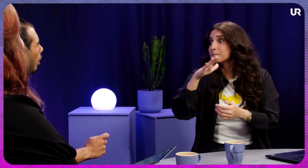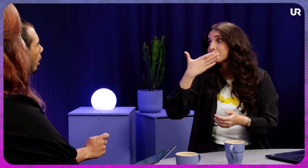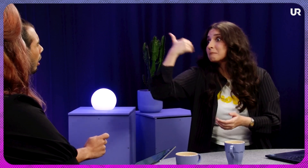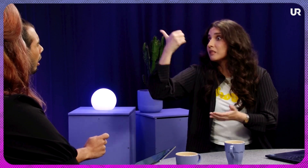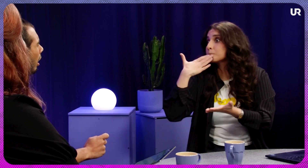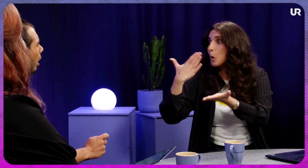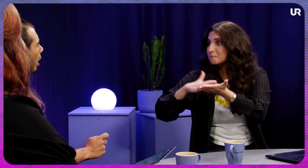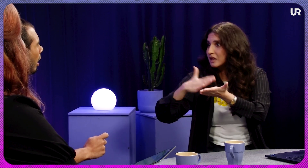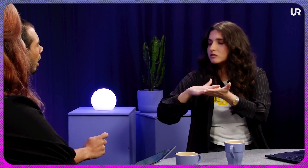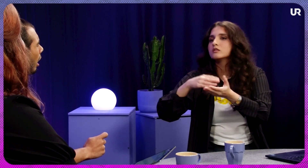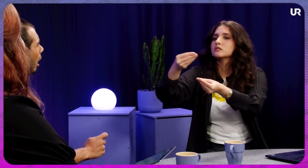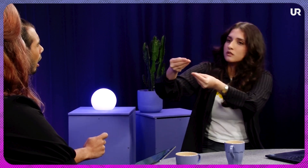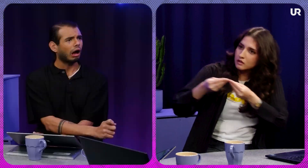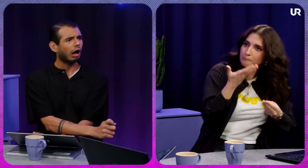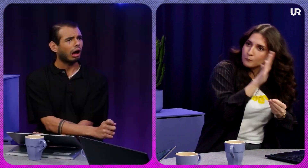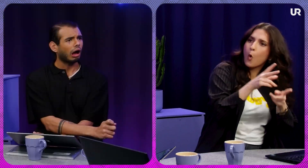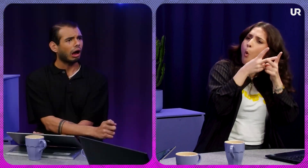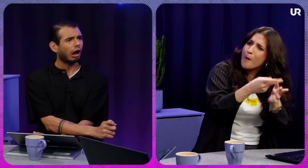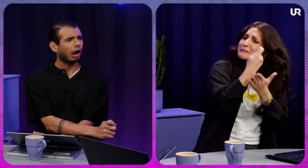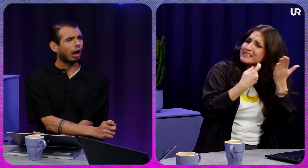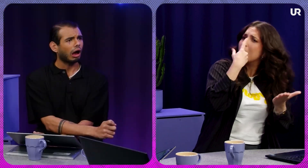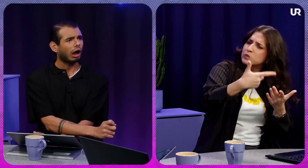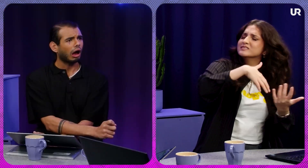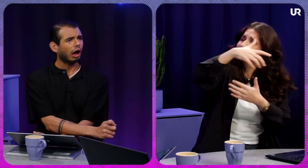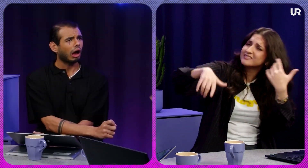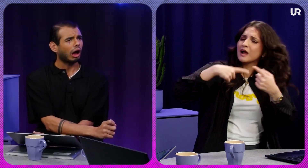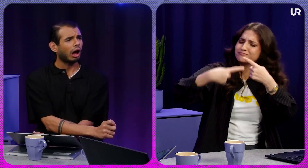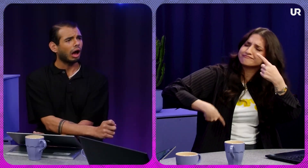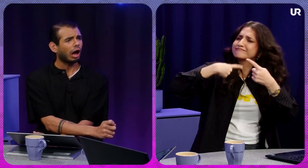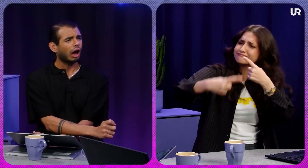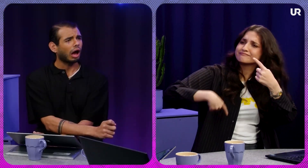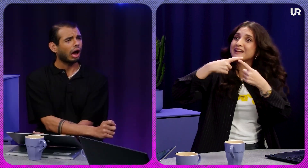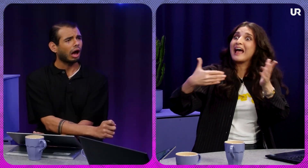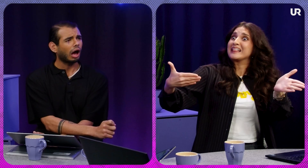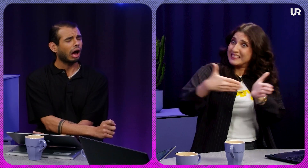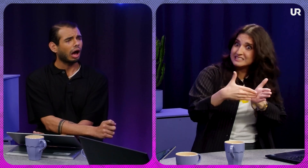Den här gången är det kanske 30 bilder som liknar katter. Ännu bättre liksom. Sen börjar AI-konstnären rita 1000 bilder till. Den cykeln upprepas om och om igen.